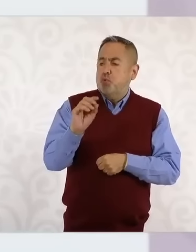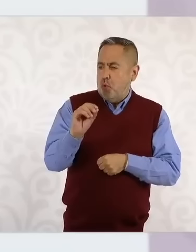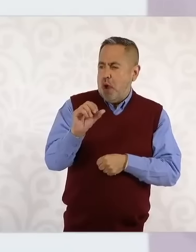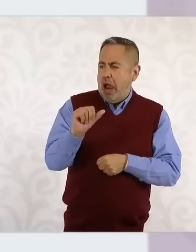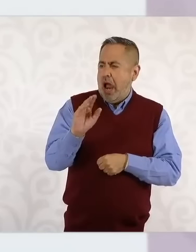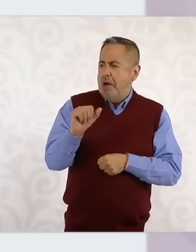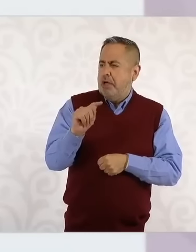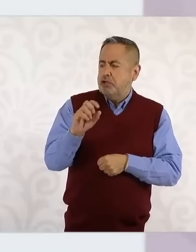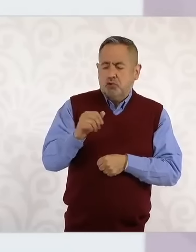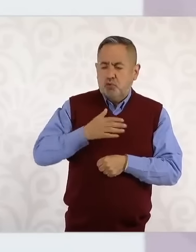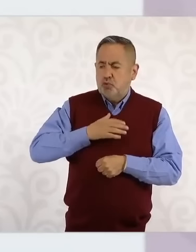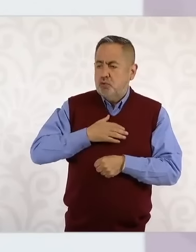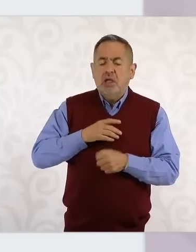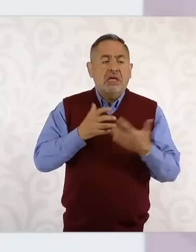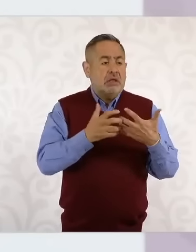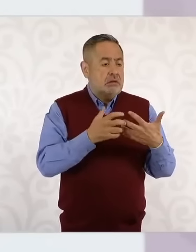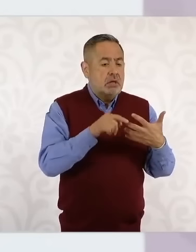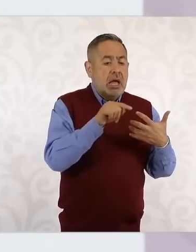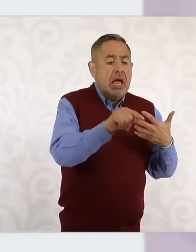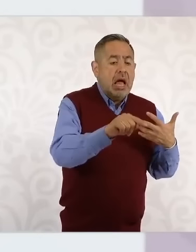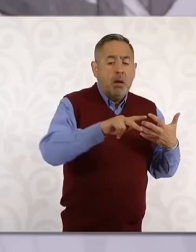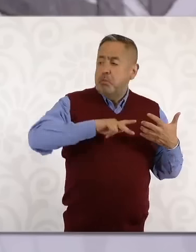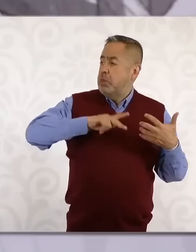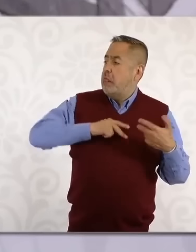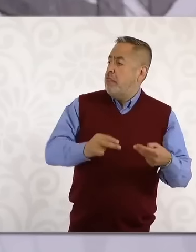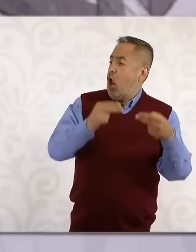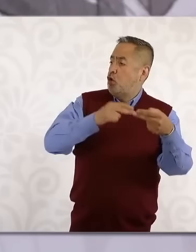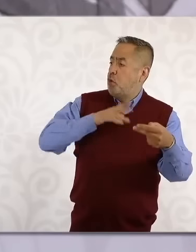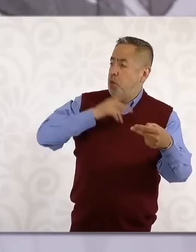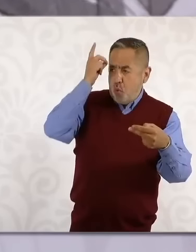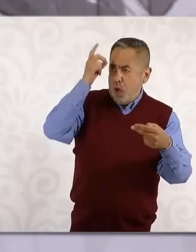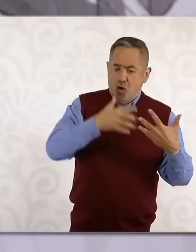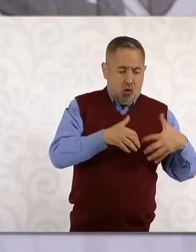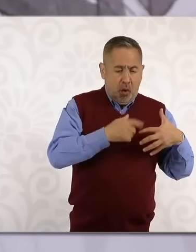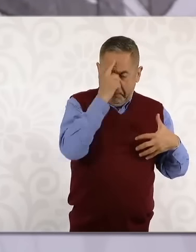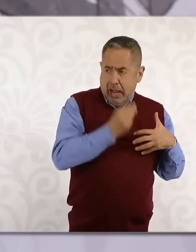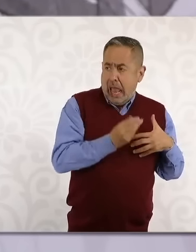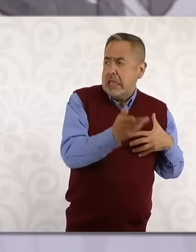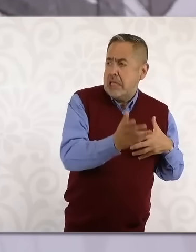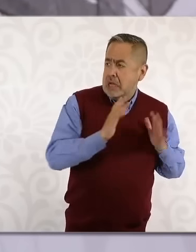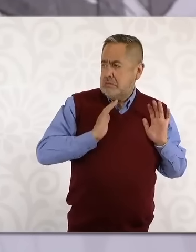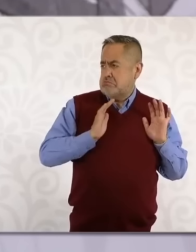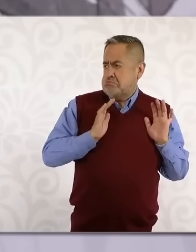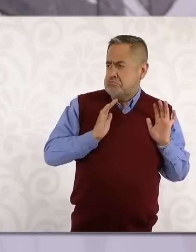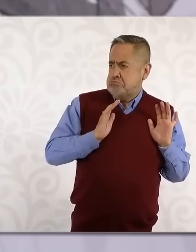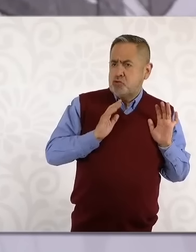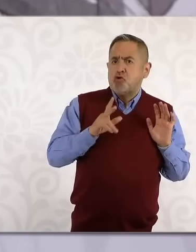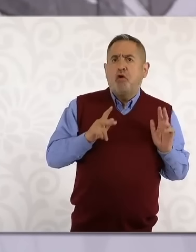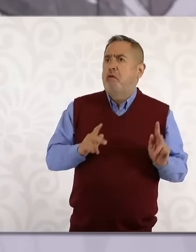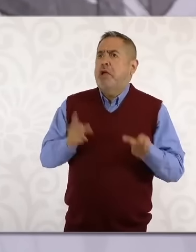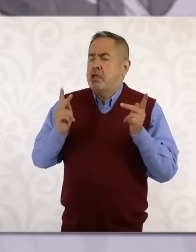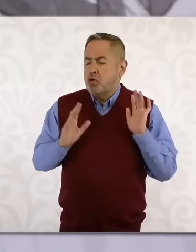de ellas, que eran ilegales porque no estaban en la Constitución. Y porque el autoabasto no